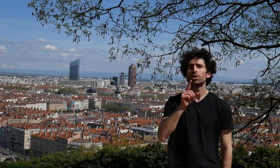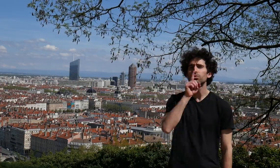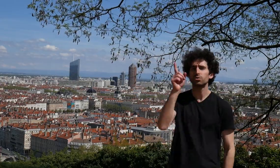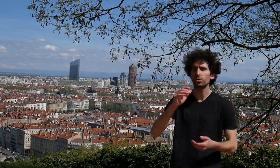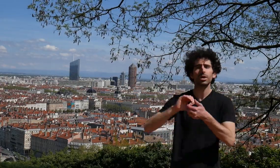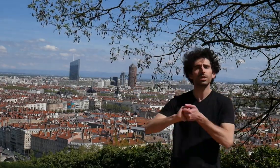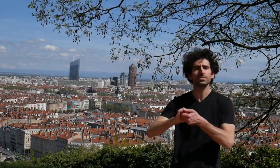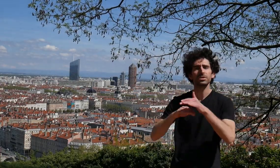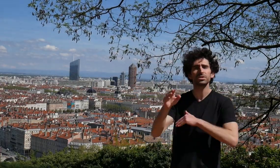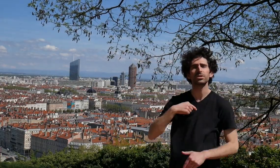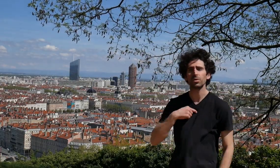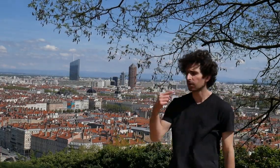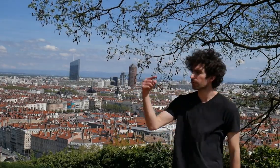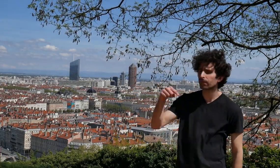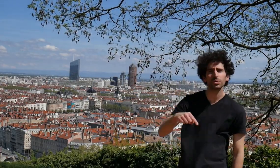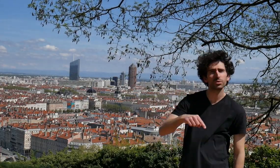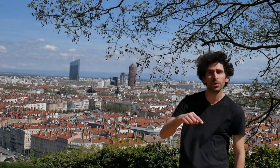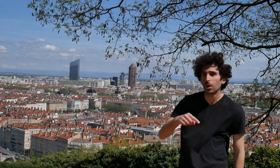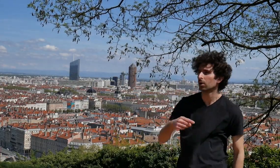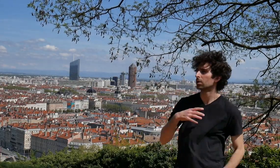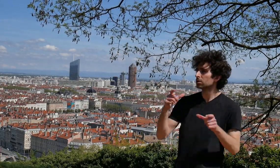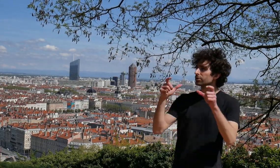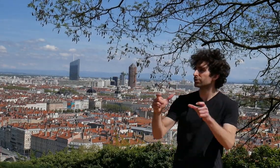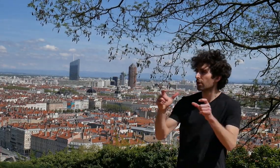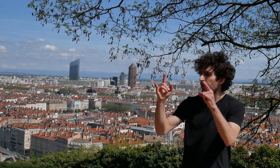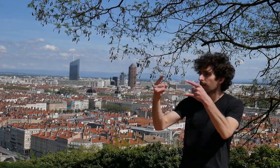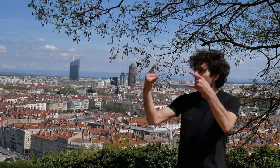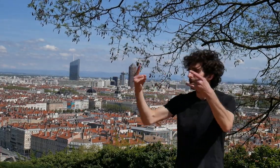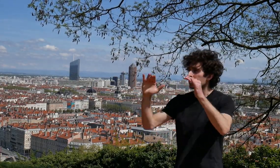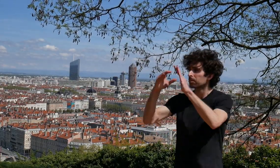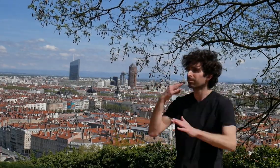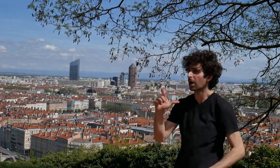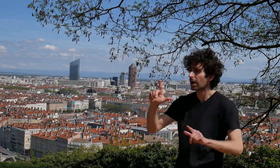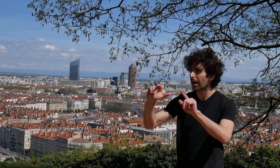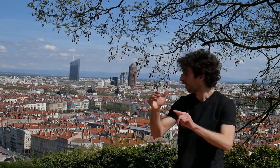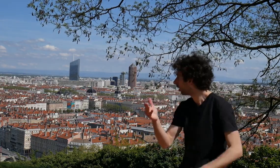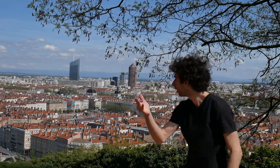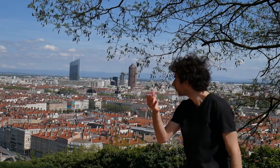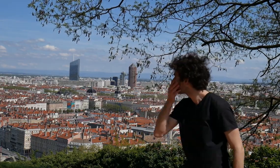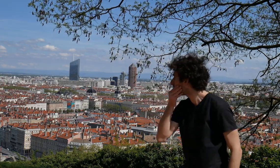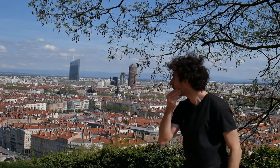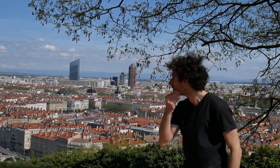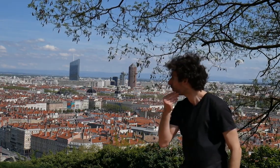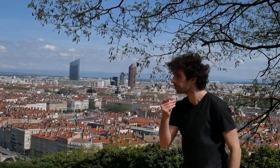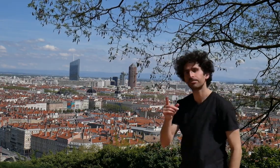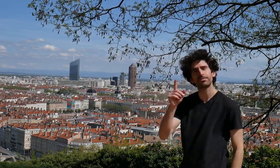Un jour, un ami est venu chez moi au moment où on voyait le Mont-Blanc à la fenêtre. C'est beau hein ?